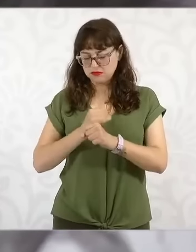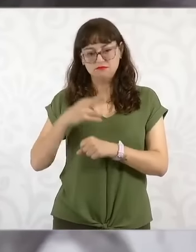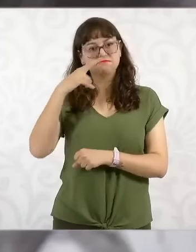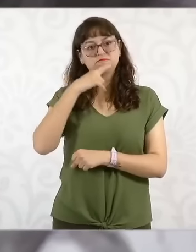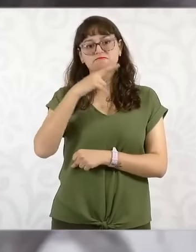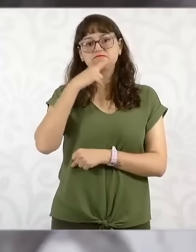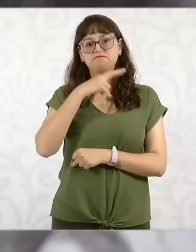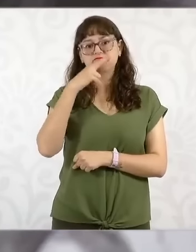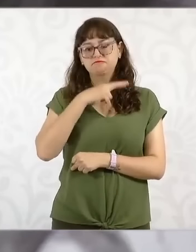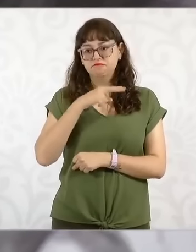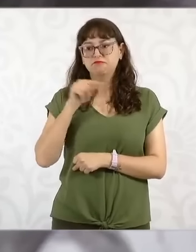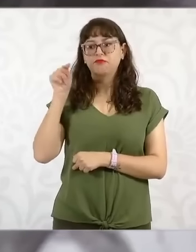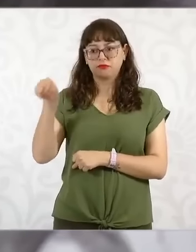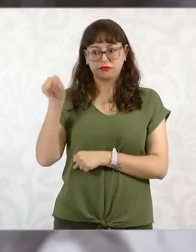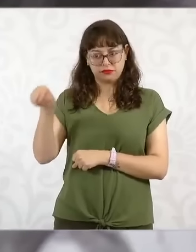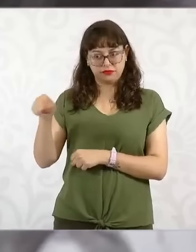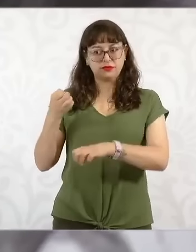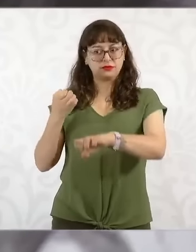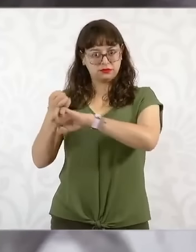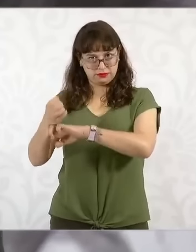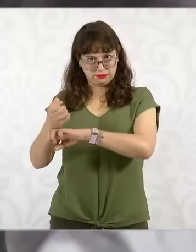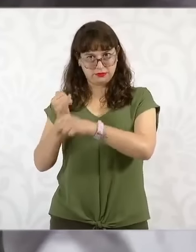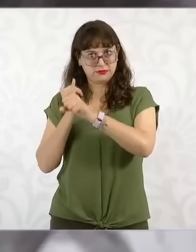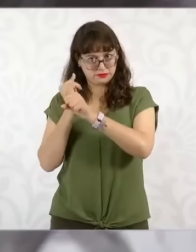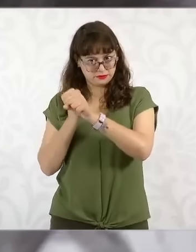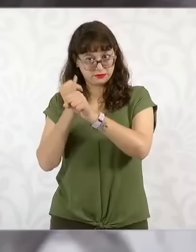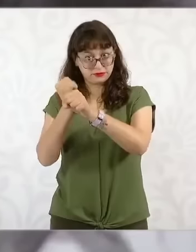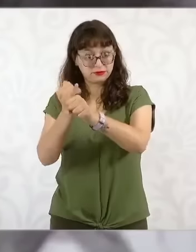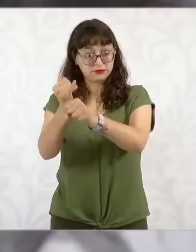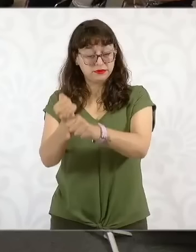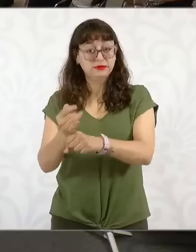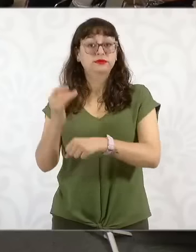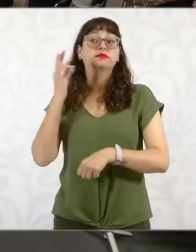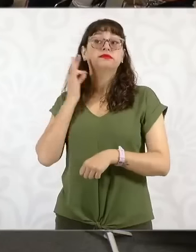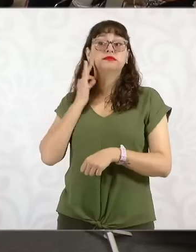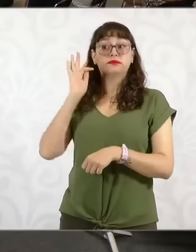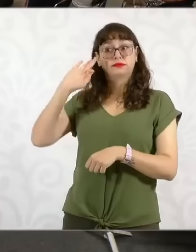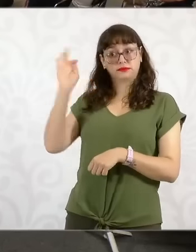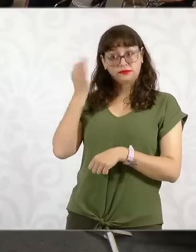FGR aquí en FEMDO tiene otra que también estamos trabajando. Al momento de cuántos participaron,